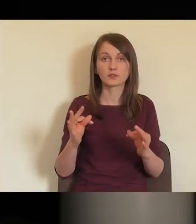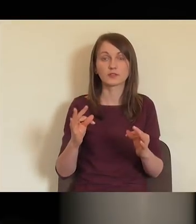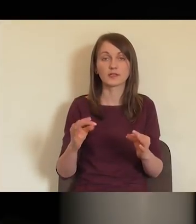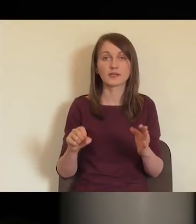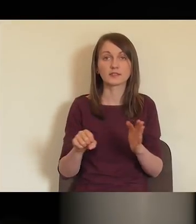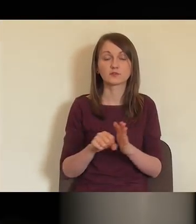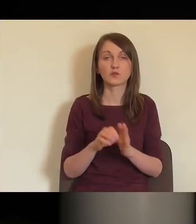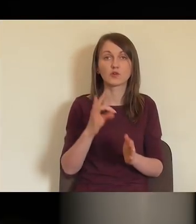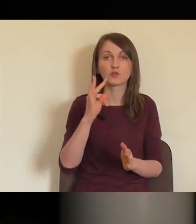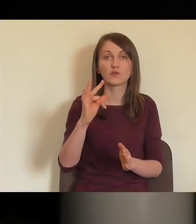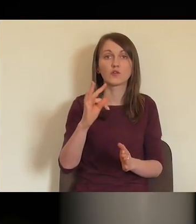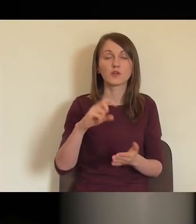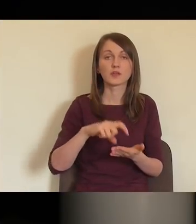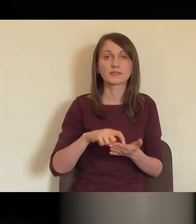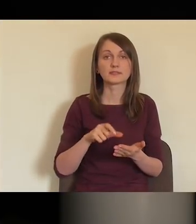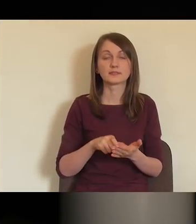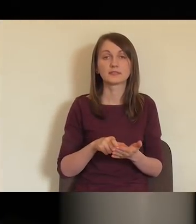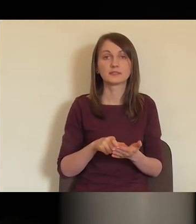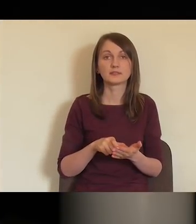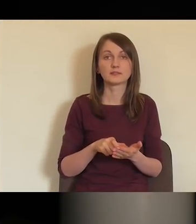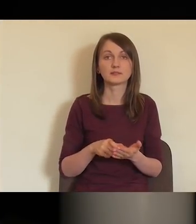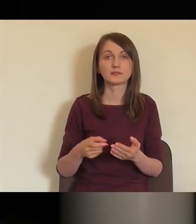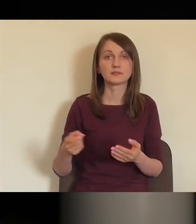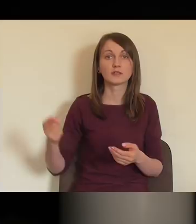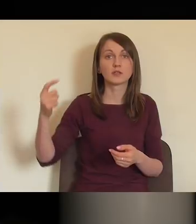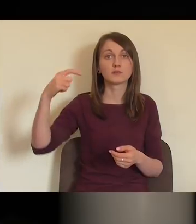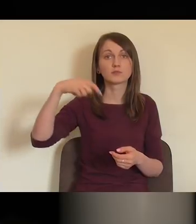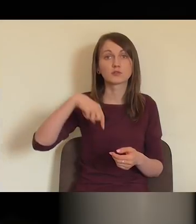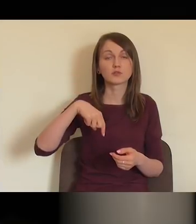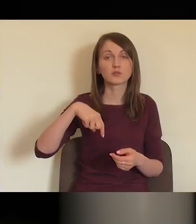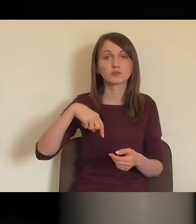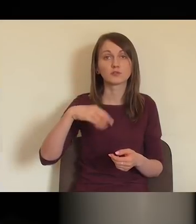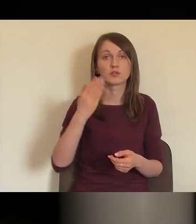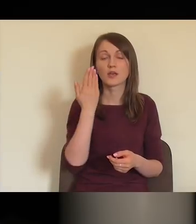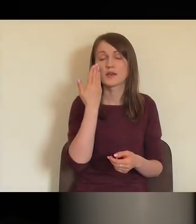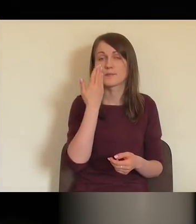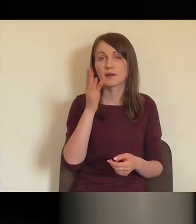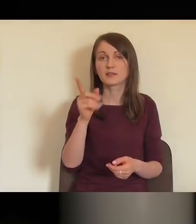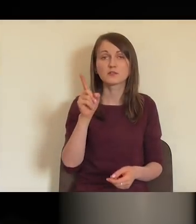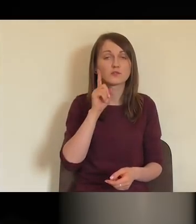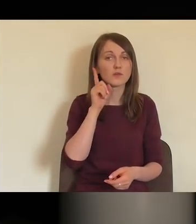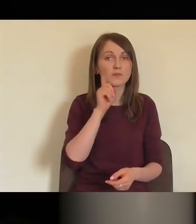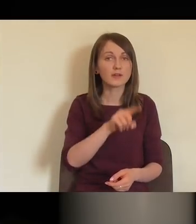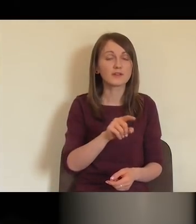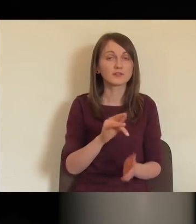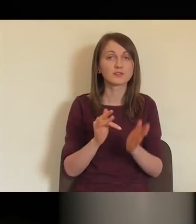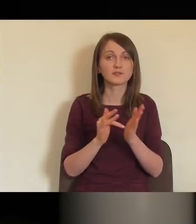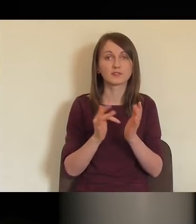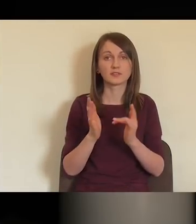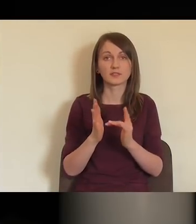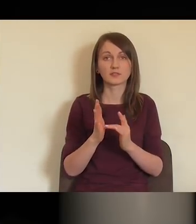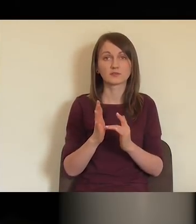Zobacz teraz, jak do twojego pomieszczenia wchodzi bardzo realny Jezus.